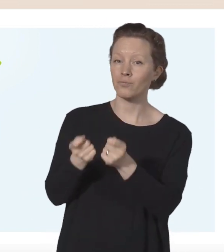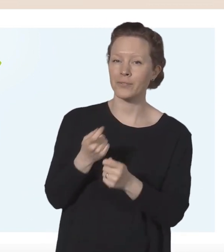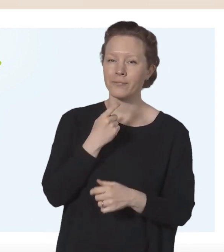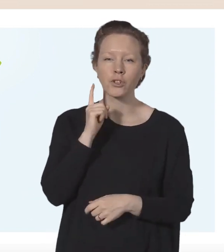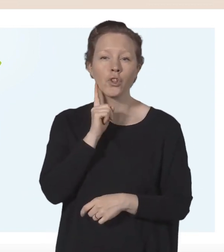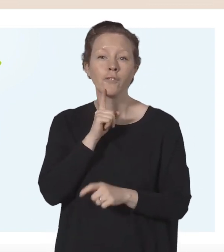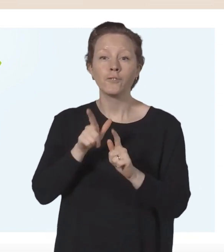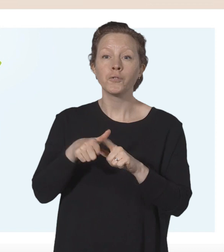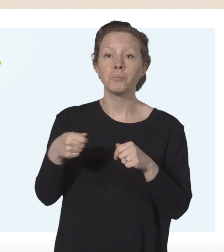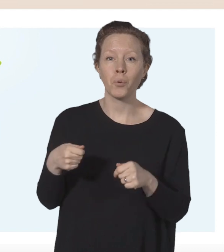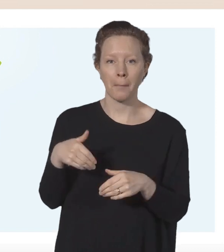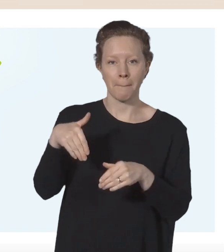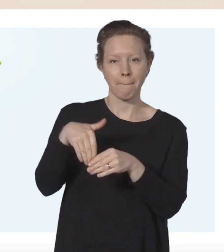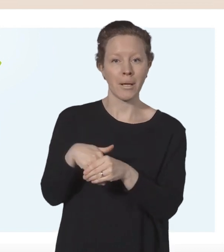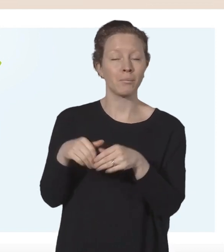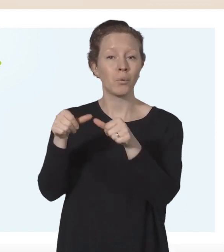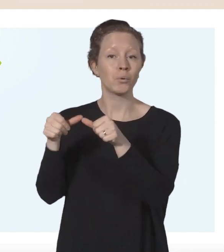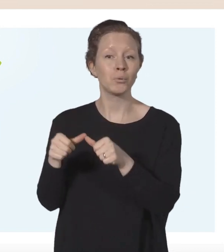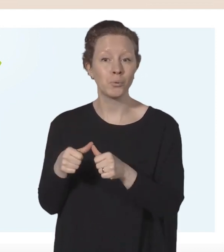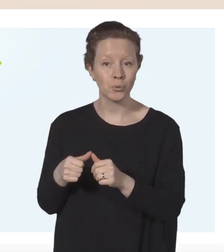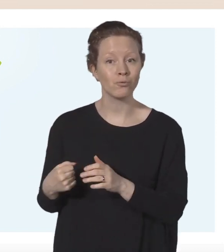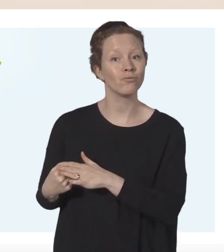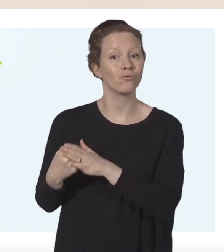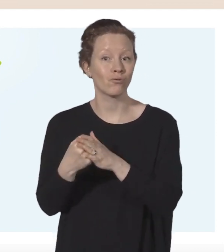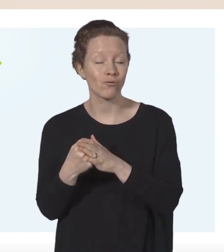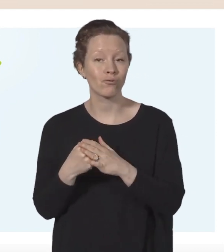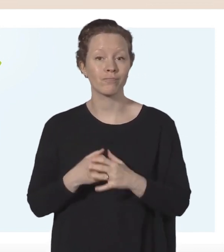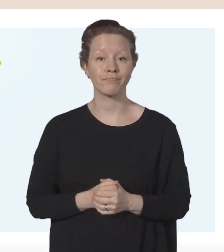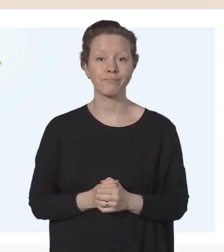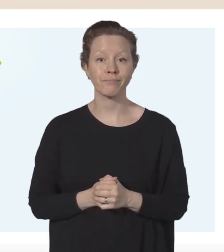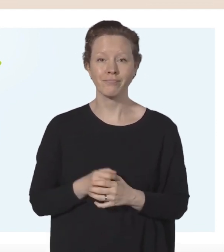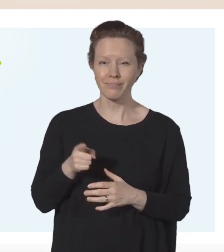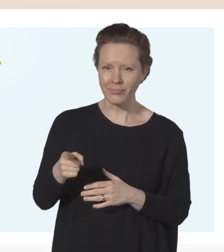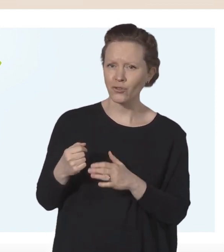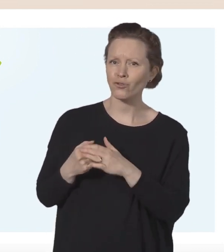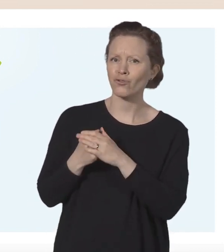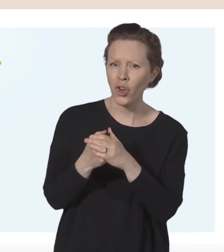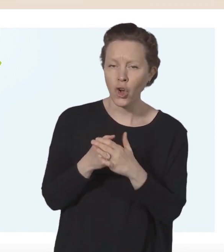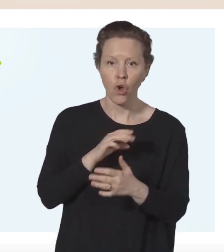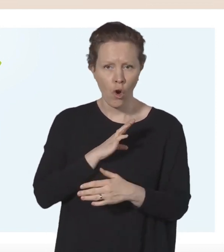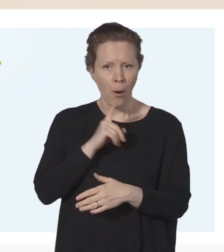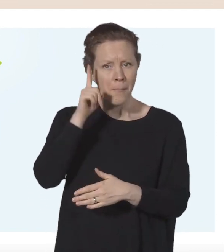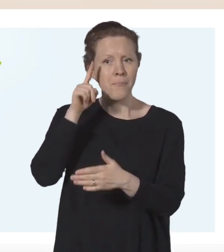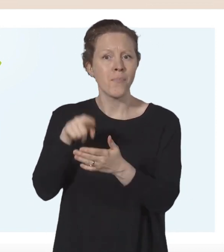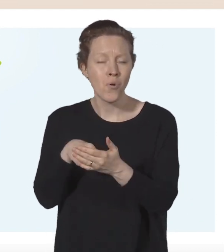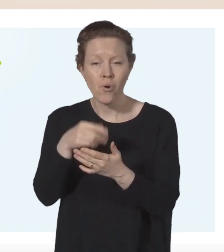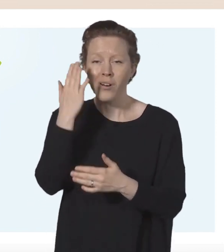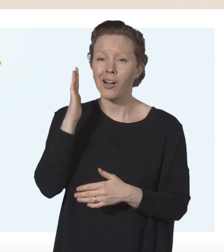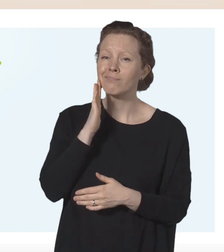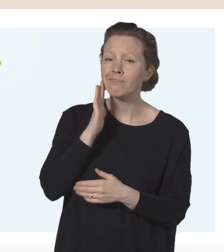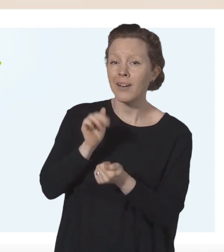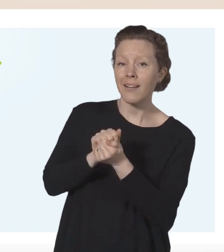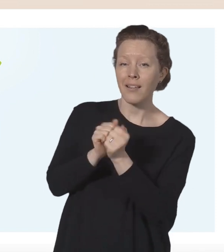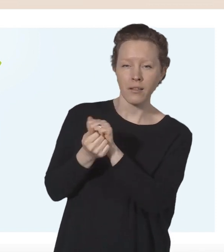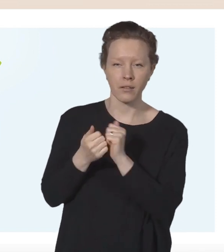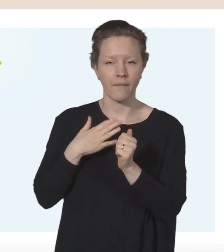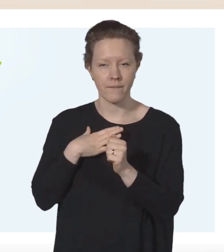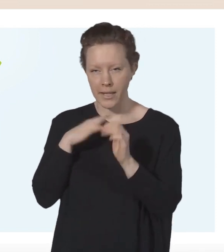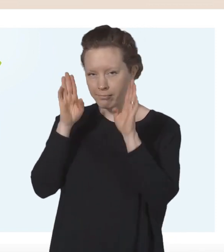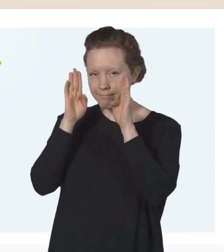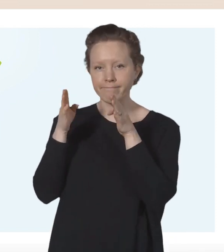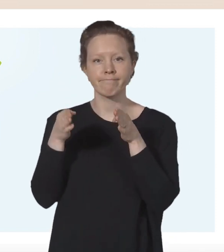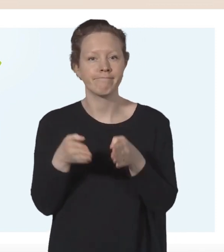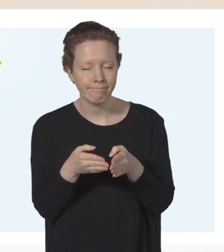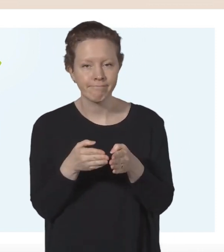av Finlands Dövas Förbund eller ansöka om att få ändra understödets ändamål -